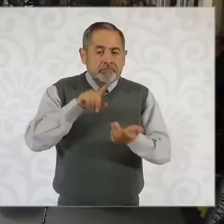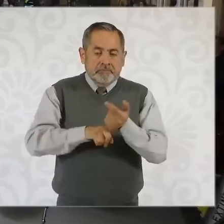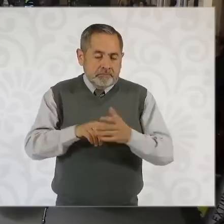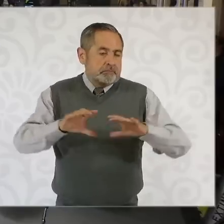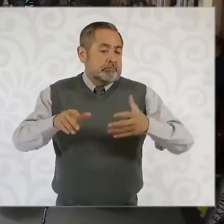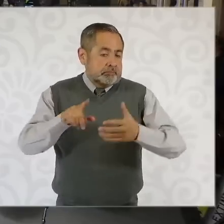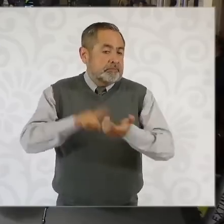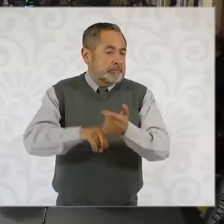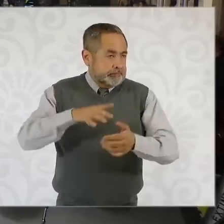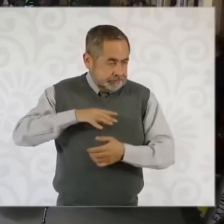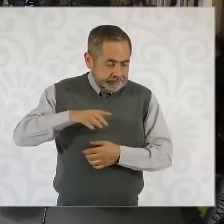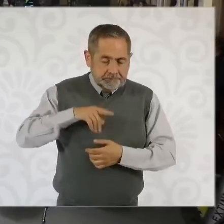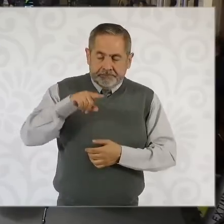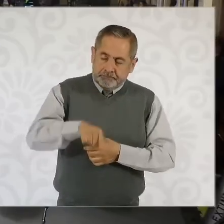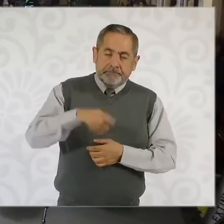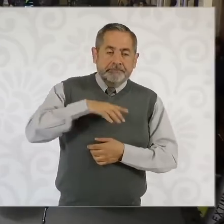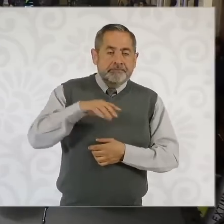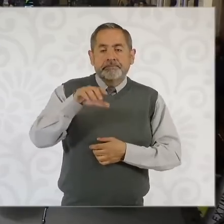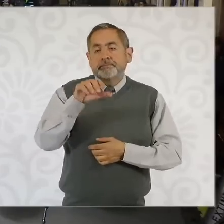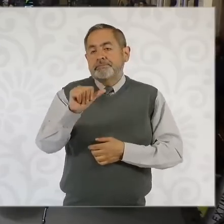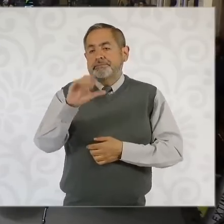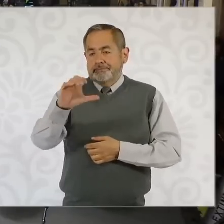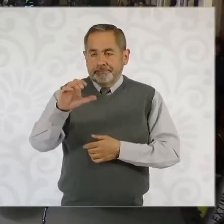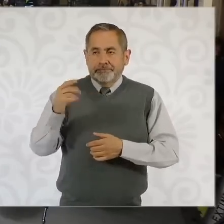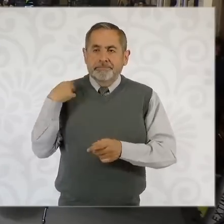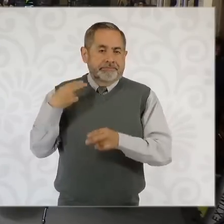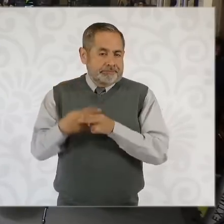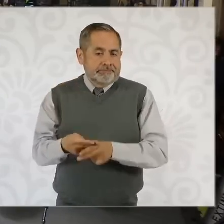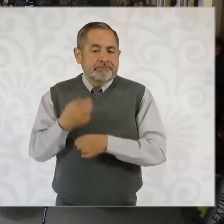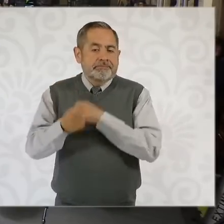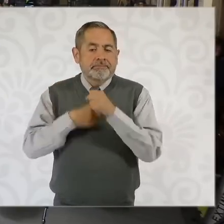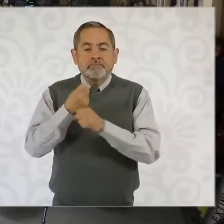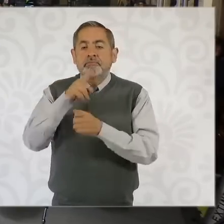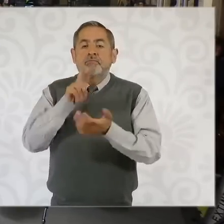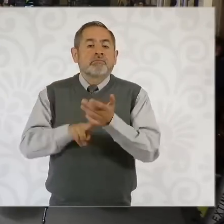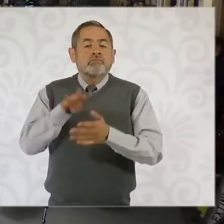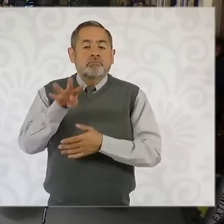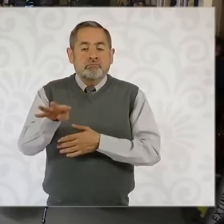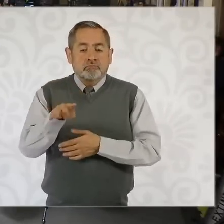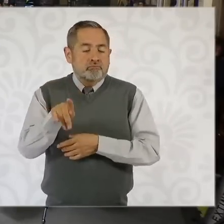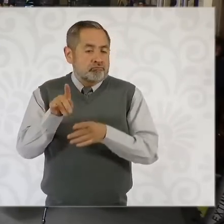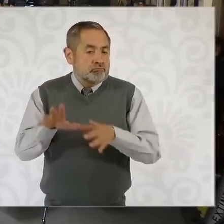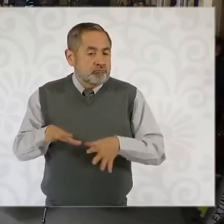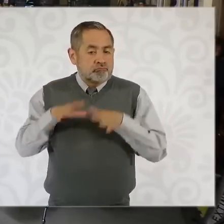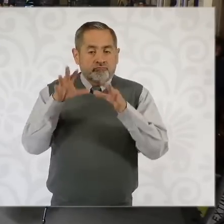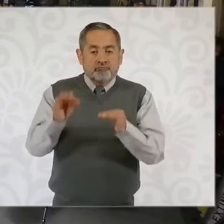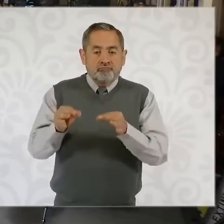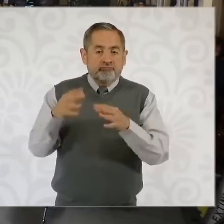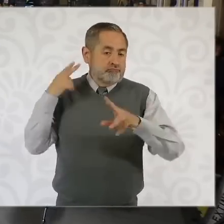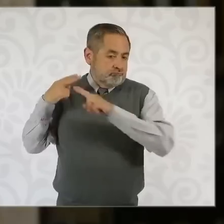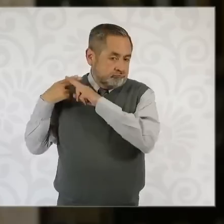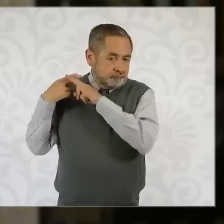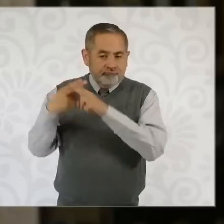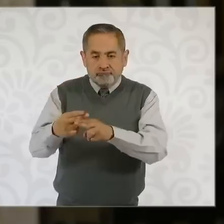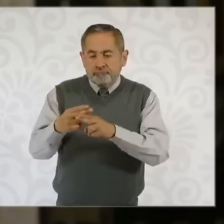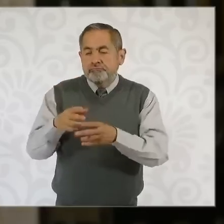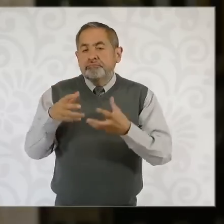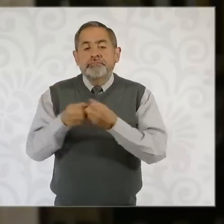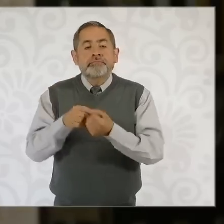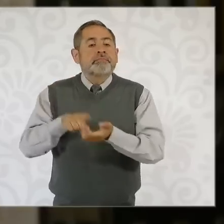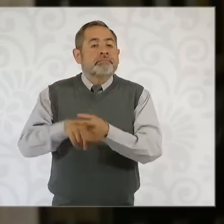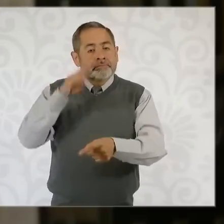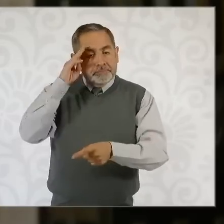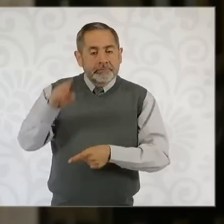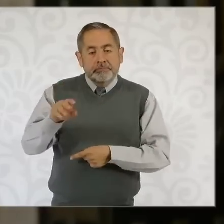desde apenas en el 2018 pero formalmente este con un esfuerzo familiar del señor Timoteo maqueda